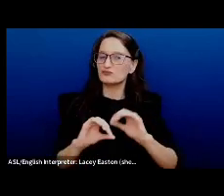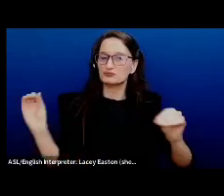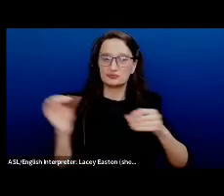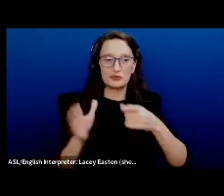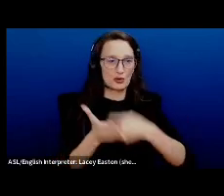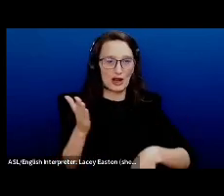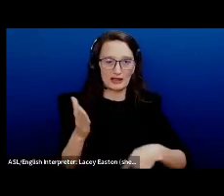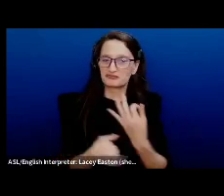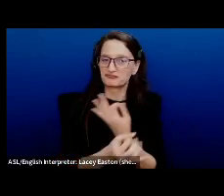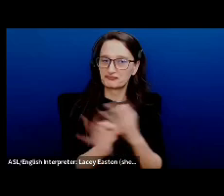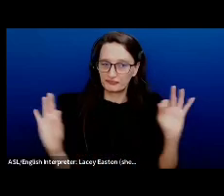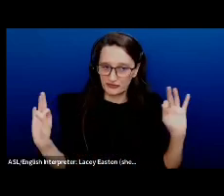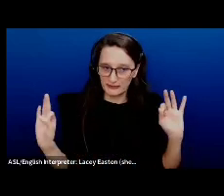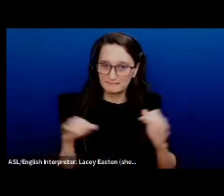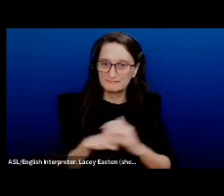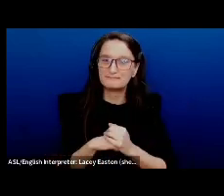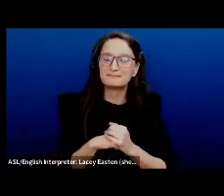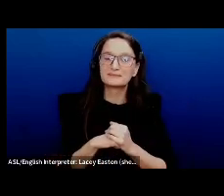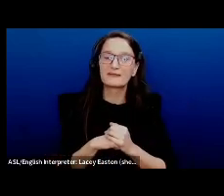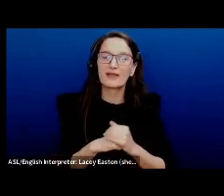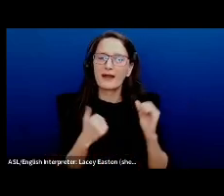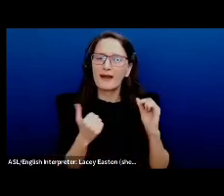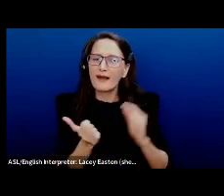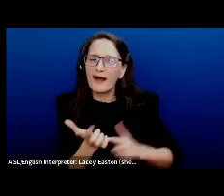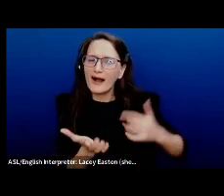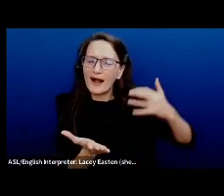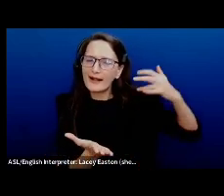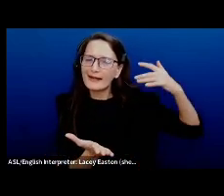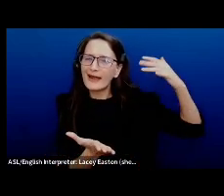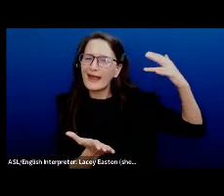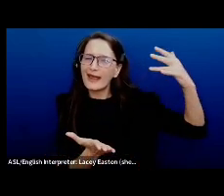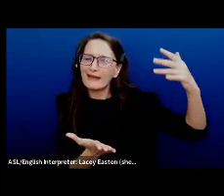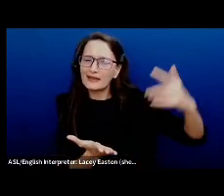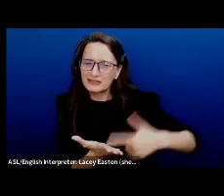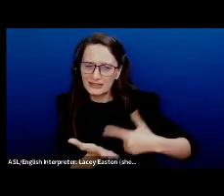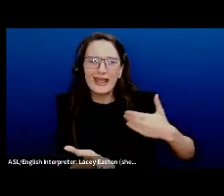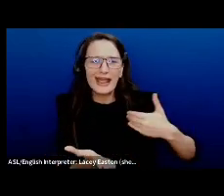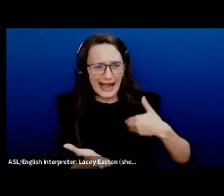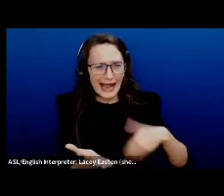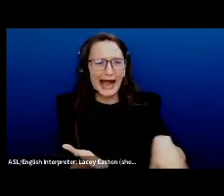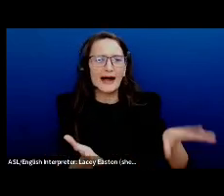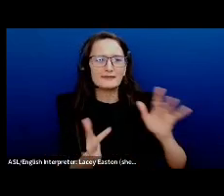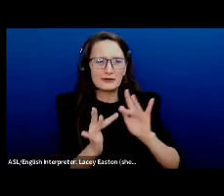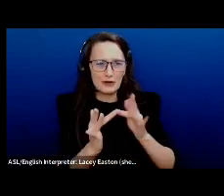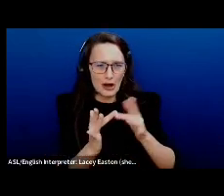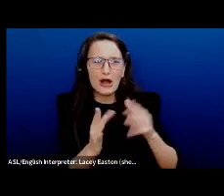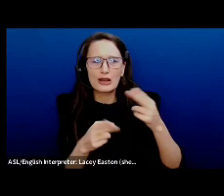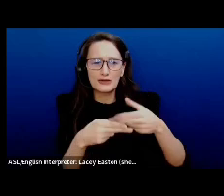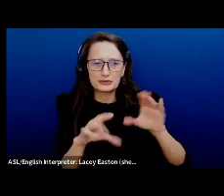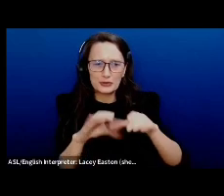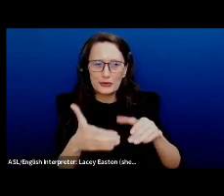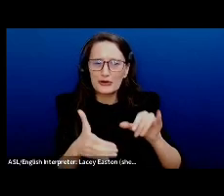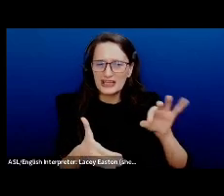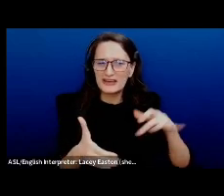También ocasionalmente tenemos un curso corto virtual si aún dudas sobre enviar a los estudiantes